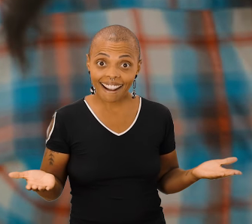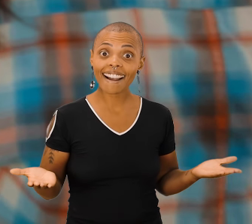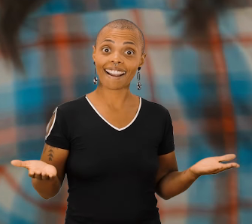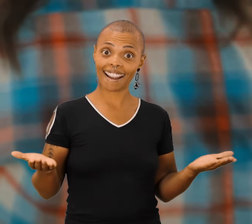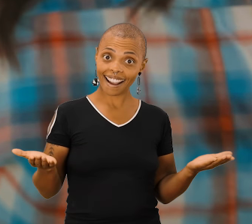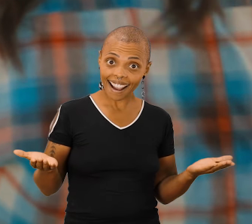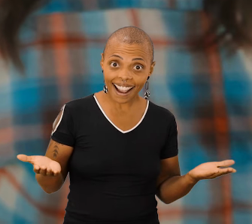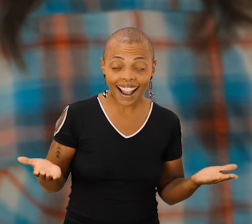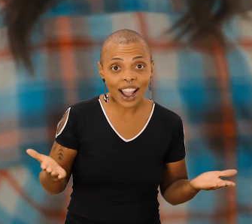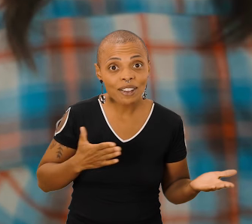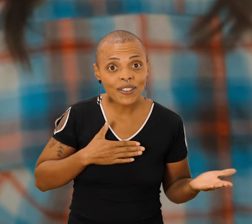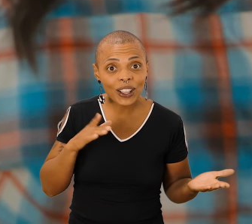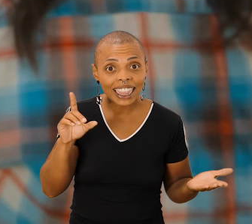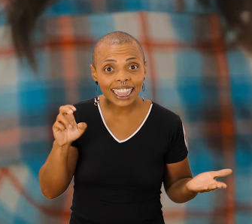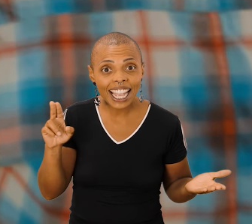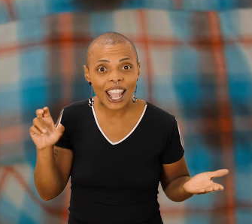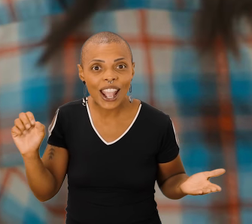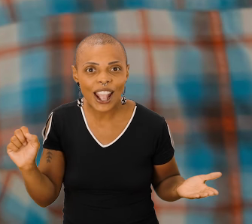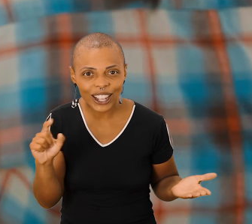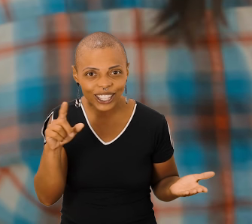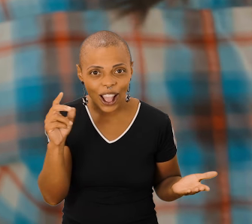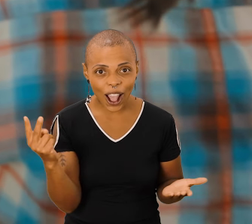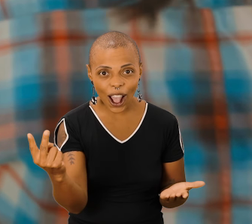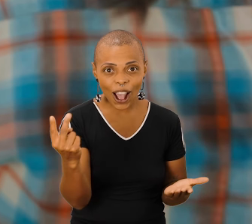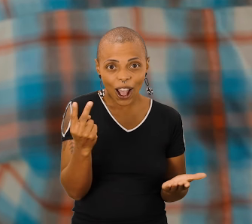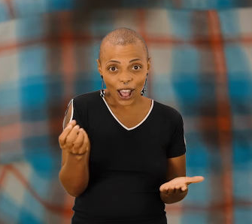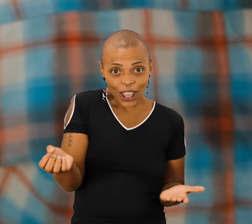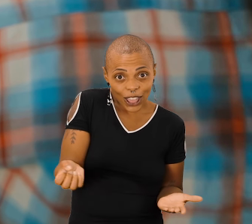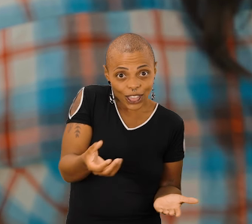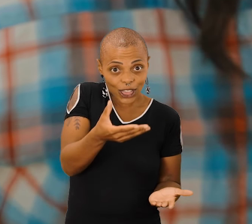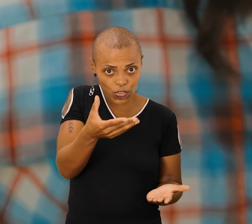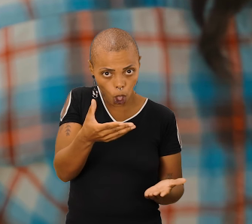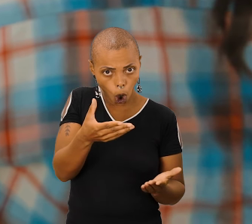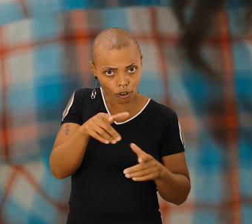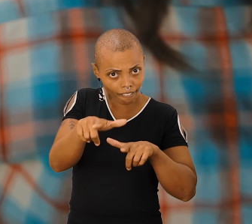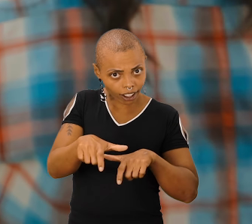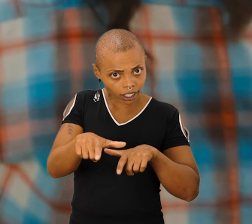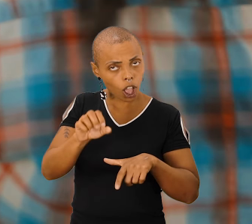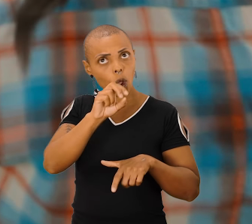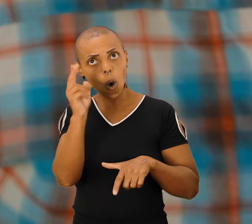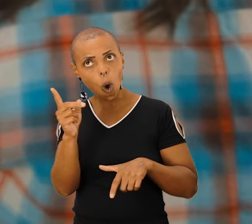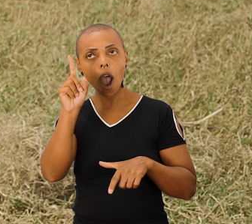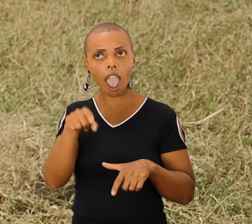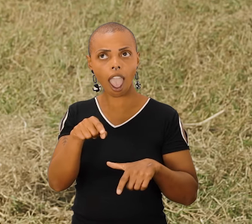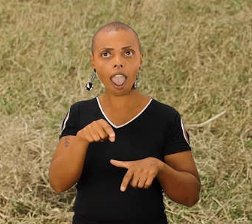Ai, meu Deus! Os novos fazendeiros... ou seria os fazendeiros novos? [Dininha] Quem é você?